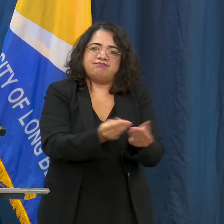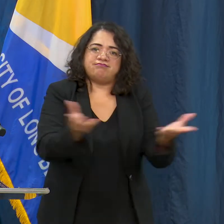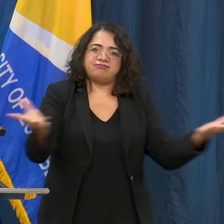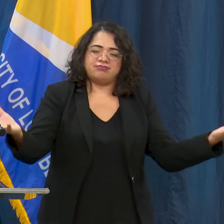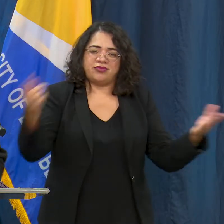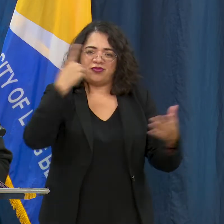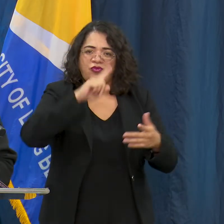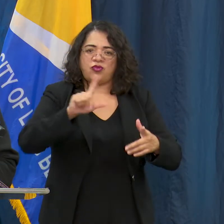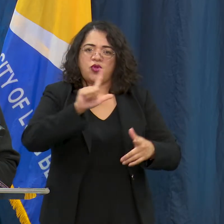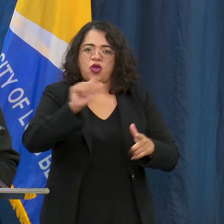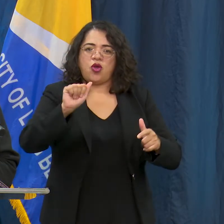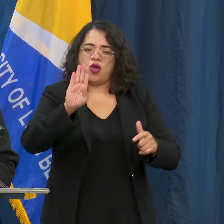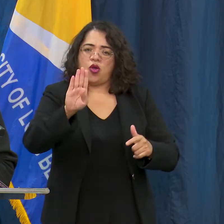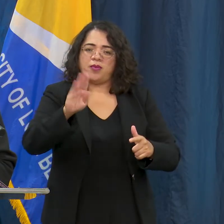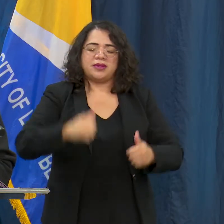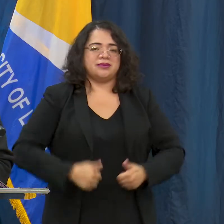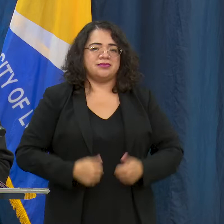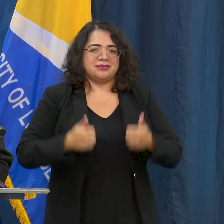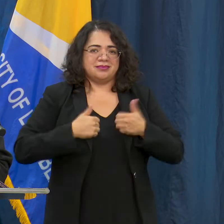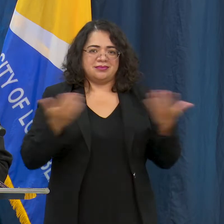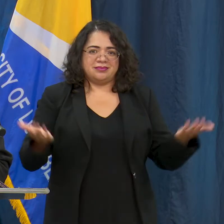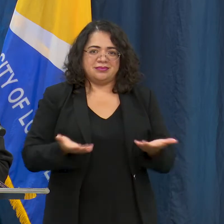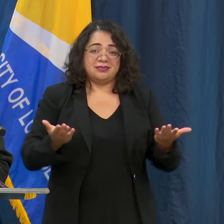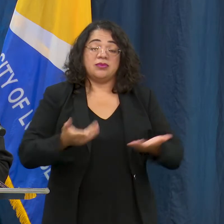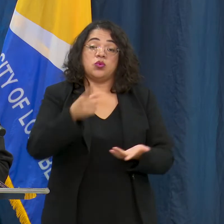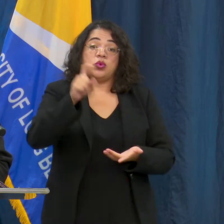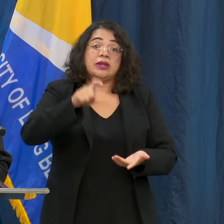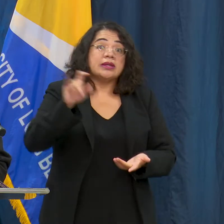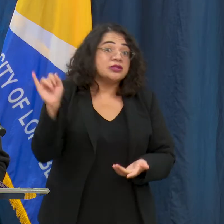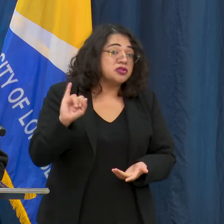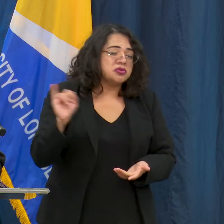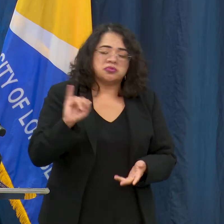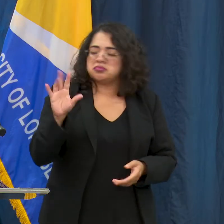no se necesitas seguro médico para recibir una prueba del Corona veeru's en